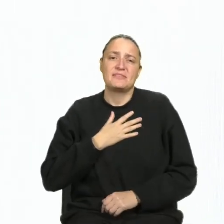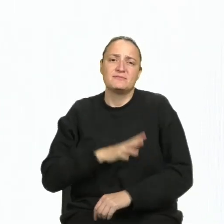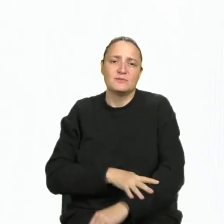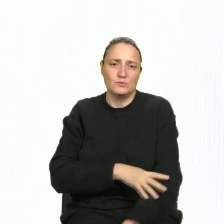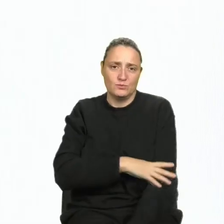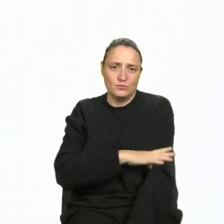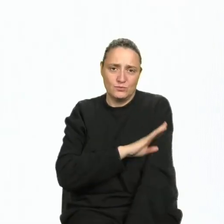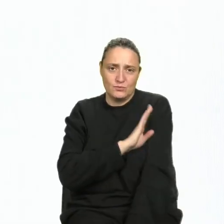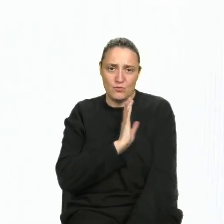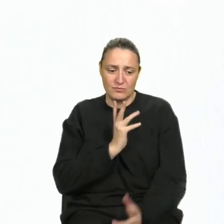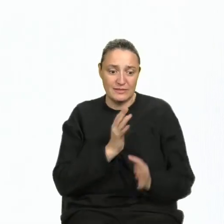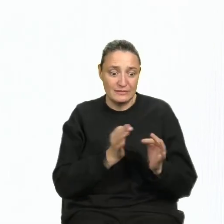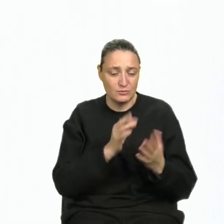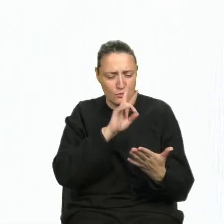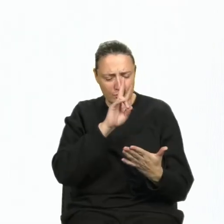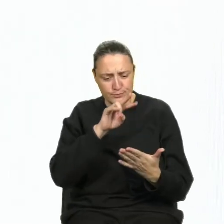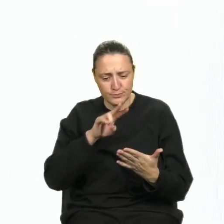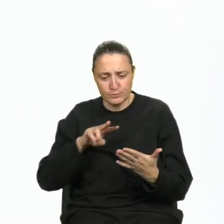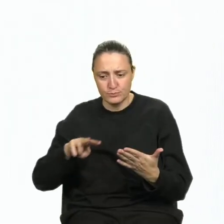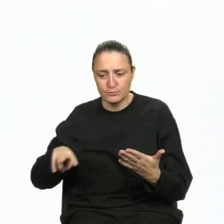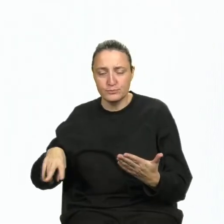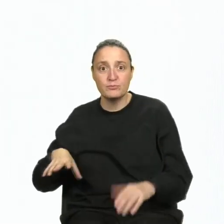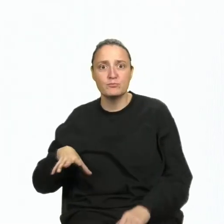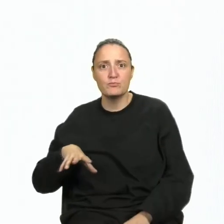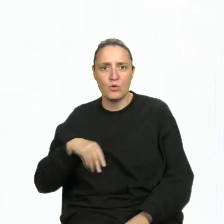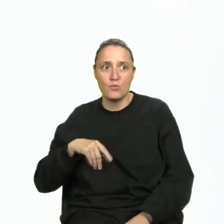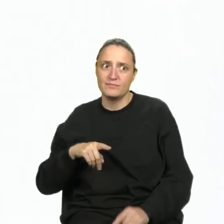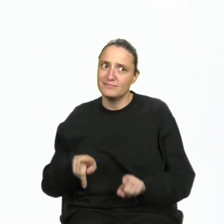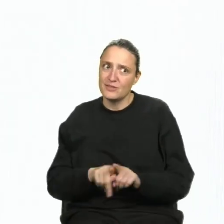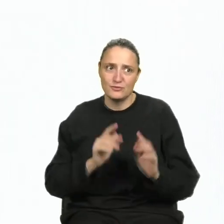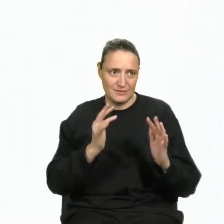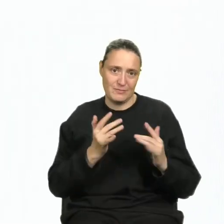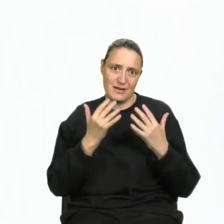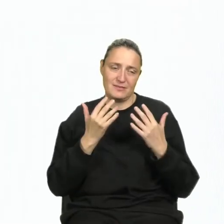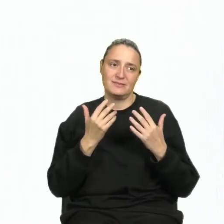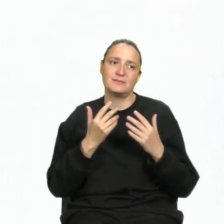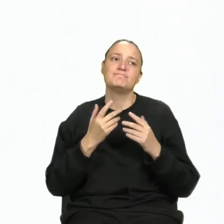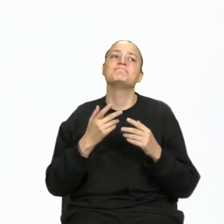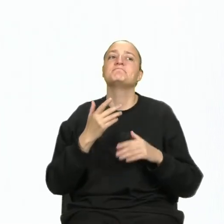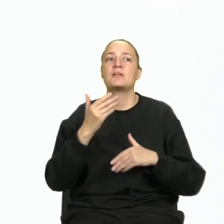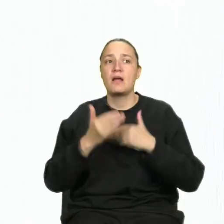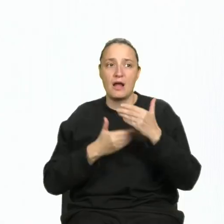że mogłam tę historię czytać i również się inspirować. Chciałabym bardzo pogratulować 12 osobom,